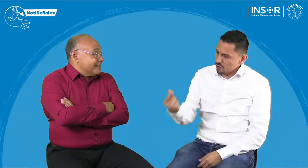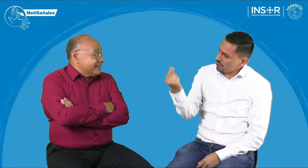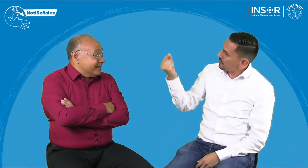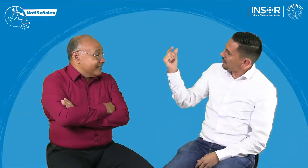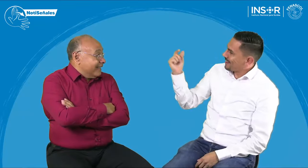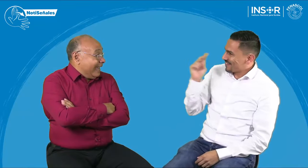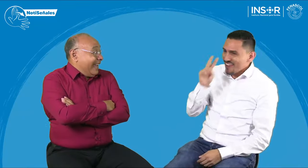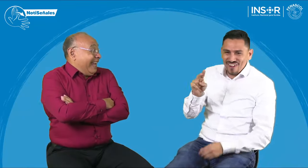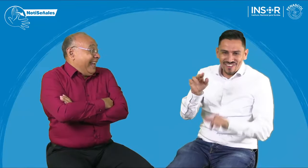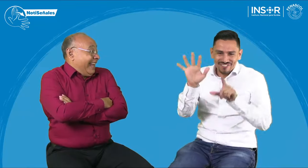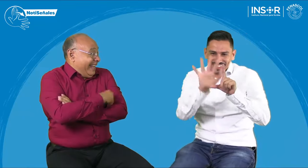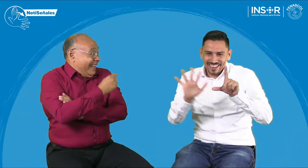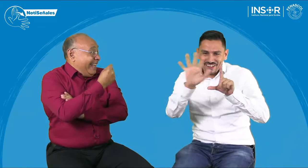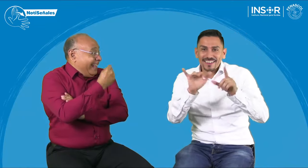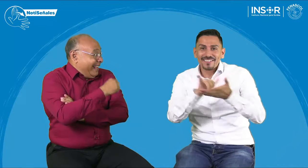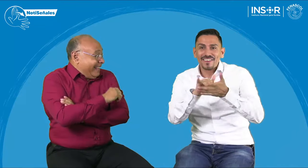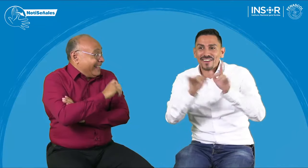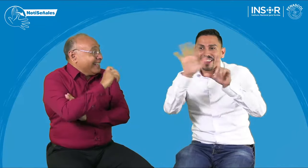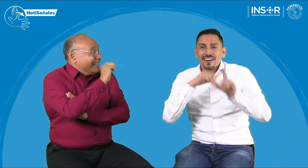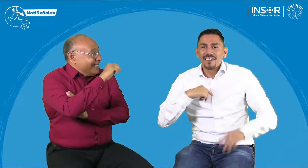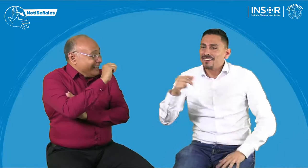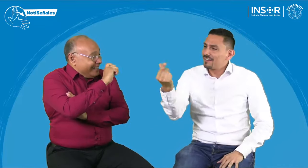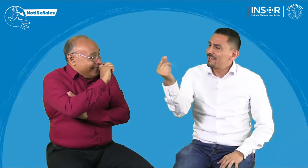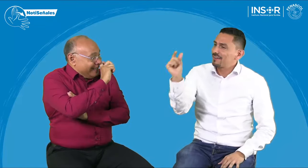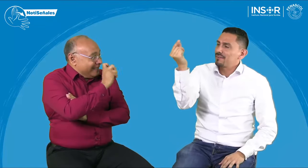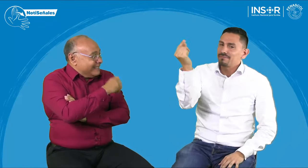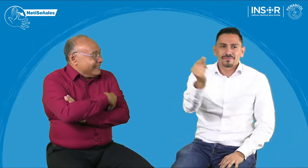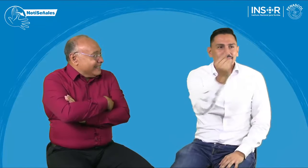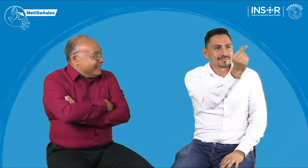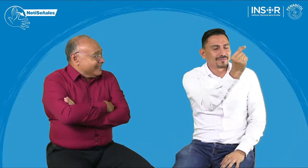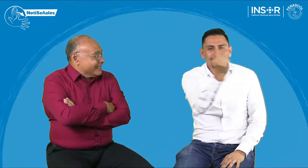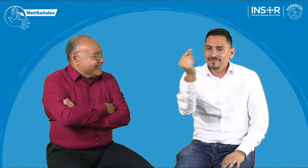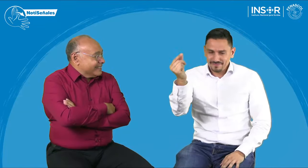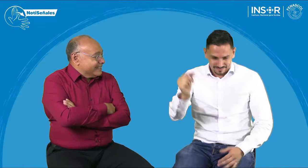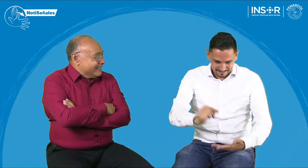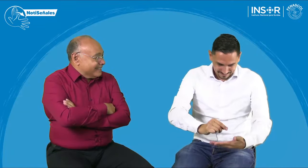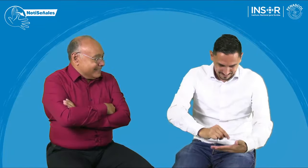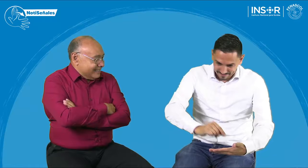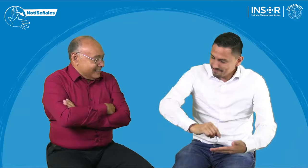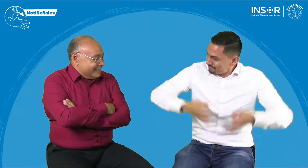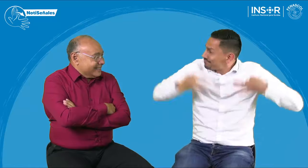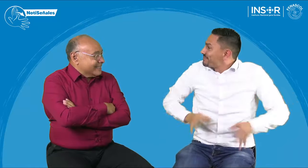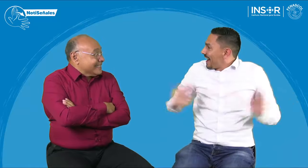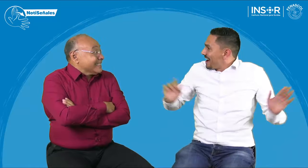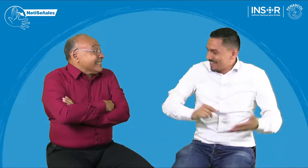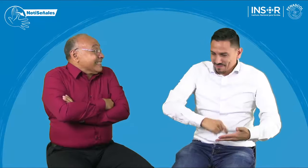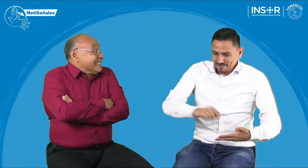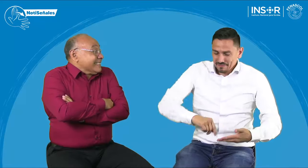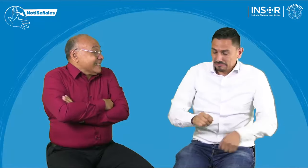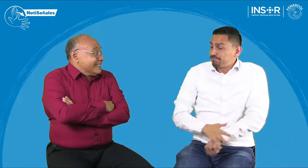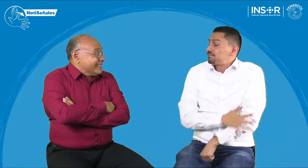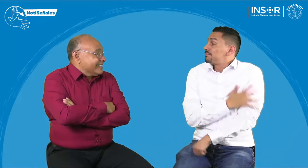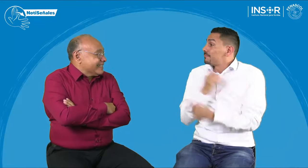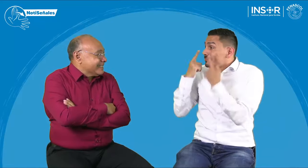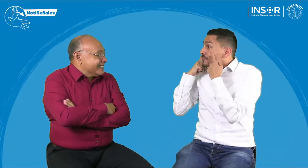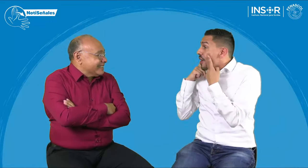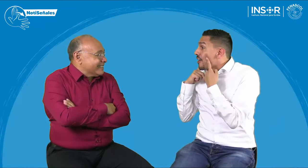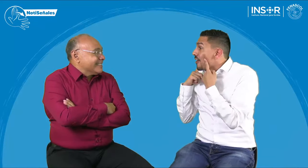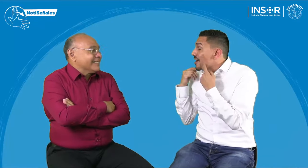serio, ya ya se formalizó. No, no. Eh cuando cogí este esfero, entonces lo vieron allí en el video. Ajá. Sí, sí. Que yo cogí